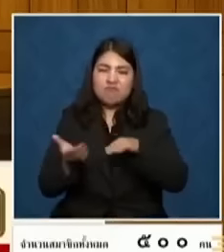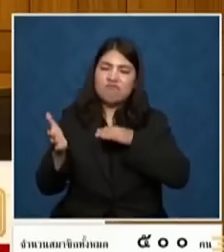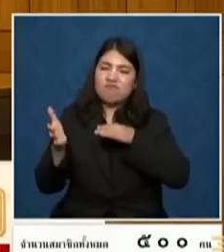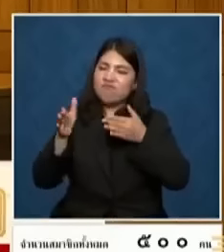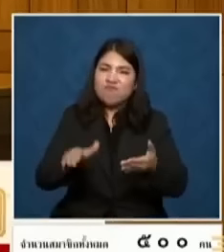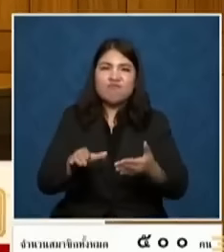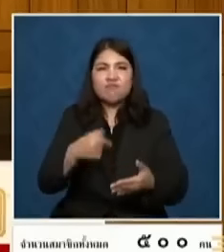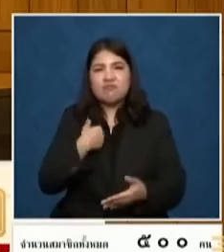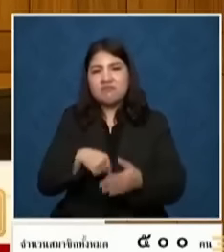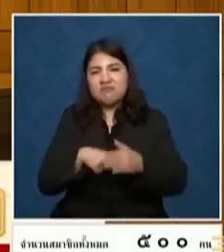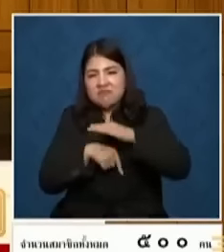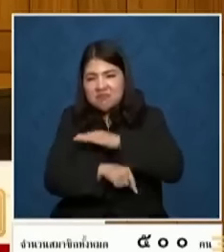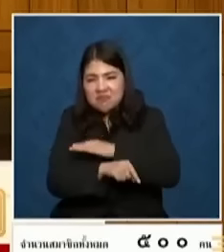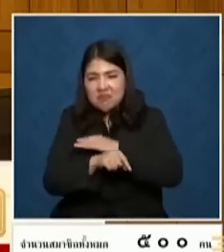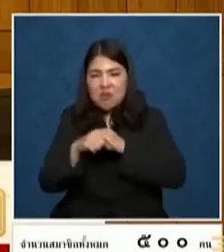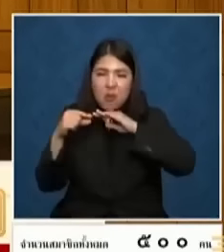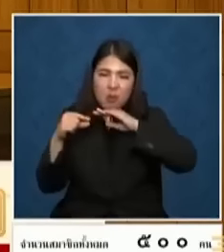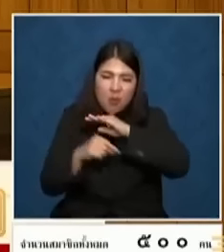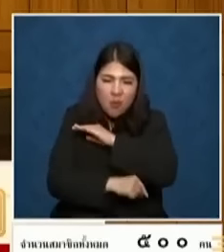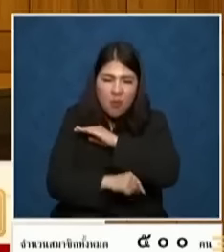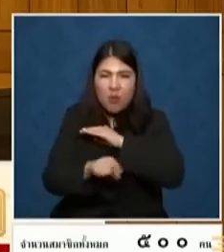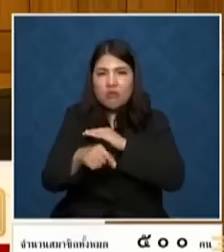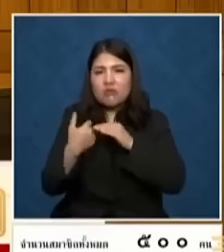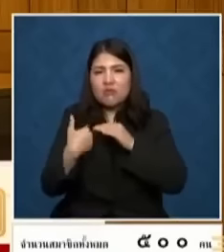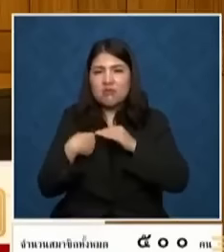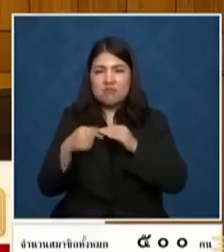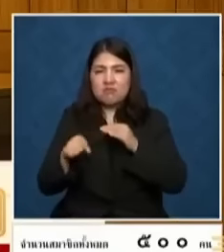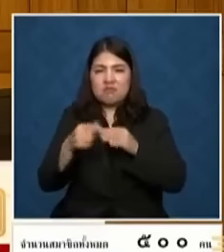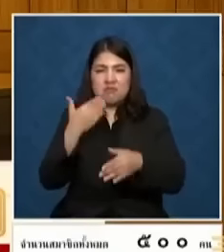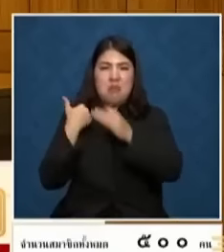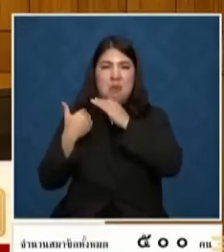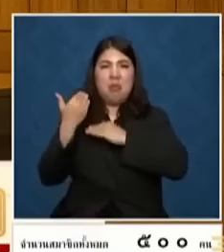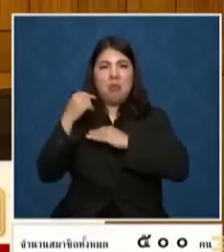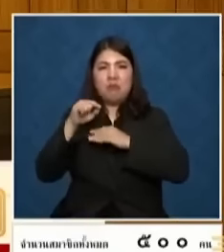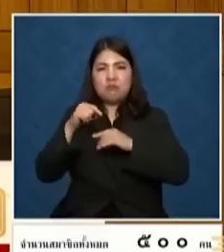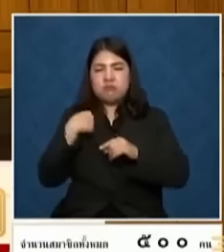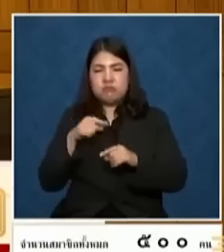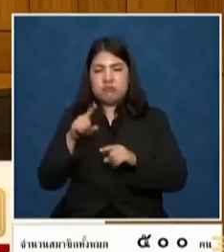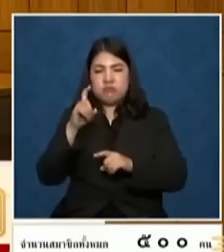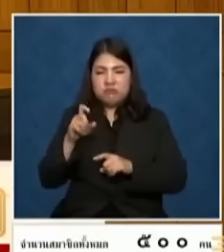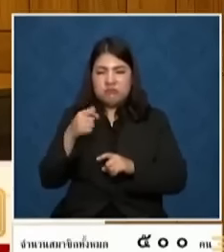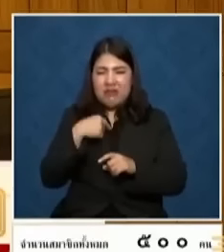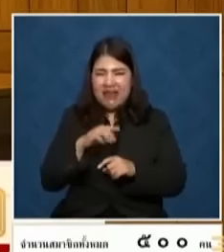ฟ้าที่รัฐบาลเศรษฐามาปุ๊บไปตัดริบบิ้น เปิดใช้ปั๊บโดยไม่ได้เอ่ยให้เครดิตพลเอก